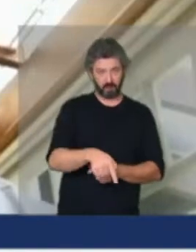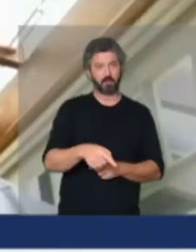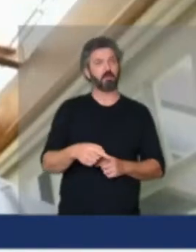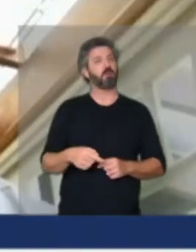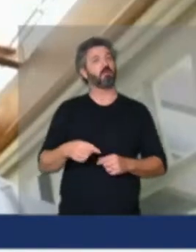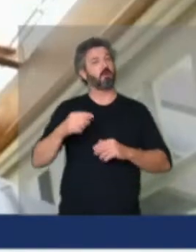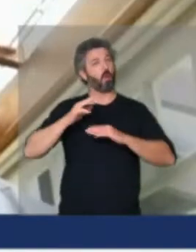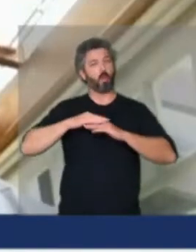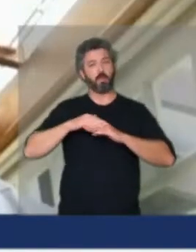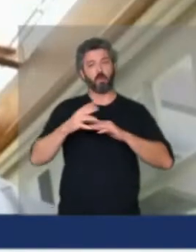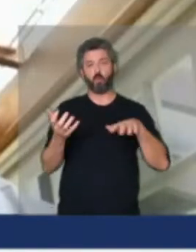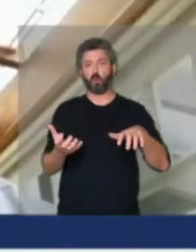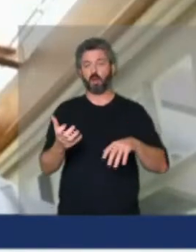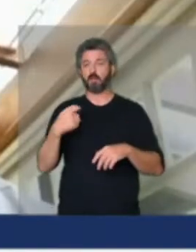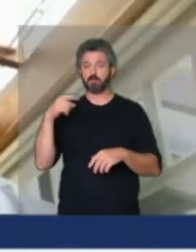ERA ESTAR DEMITIDO DA SUA